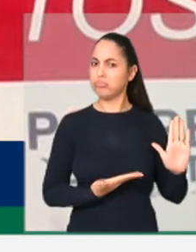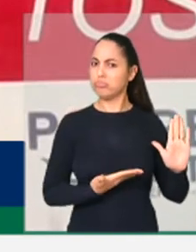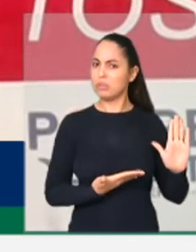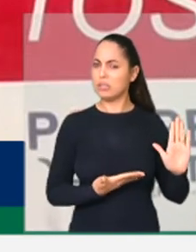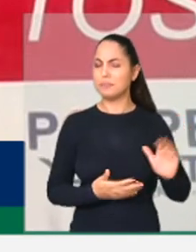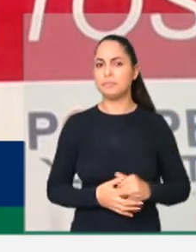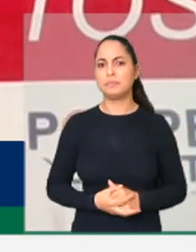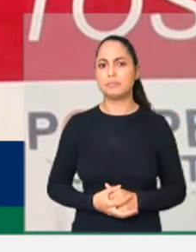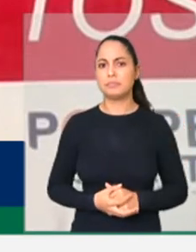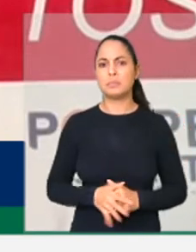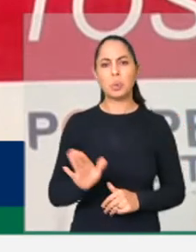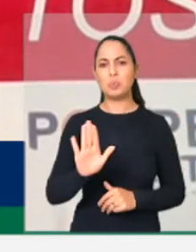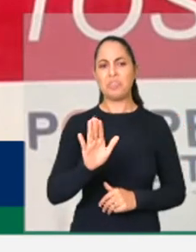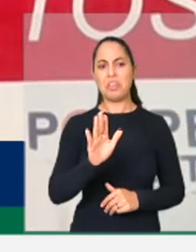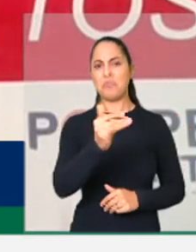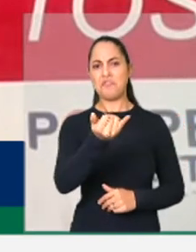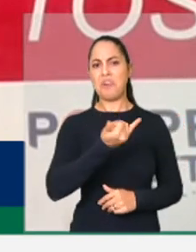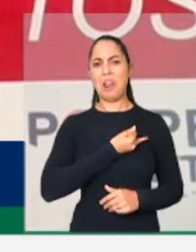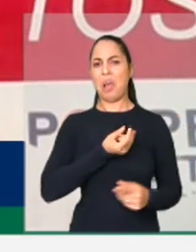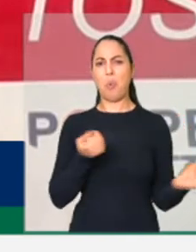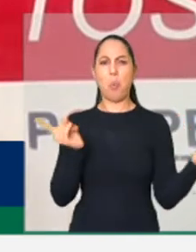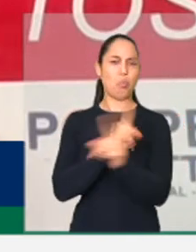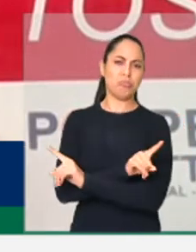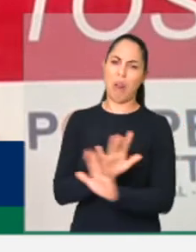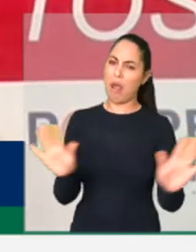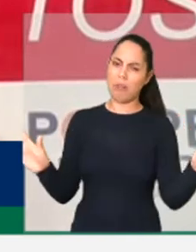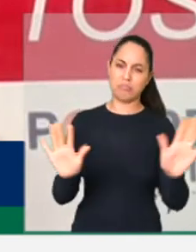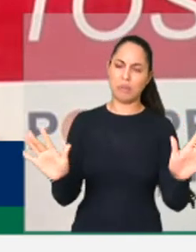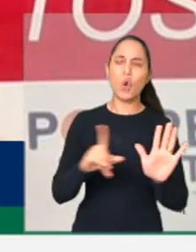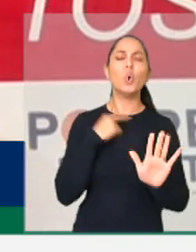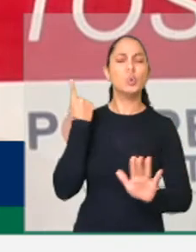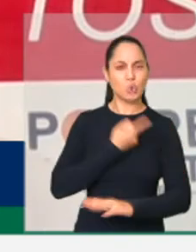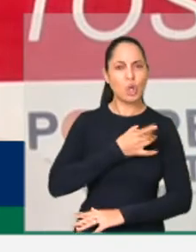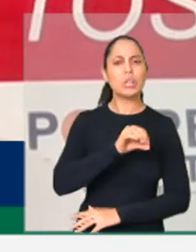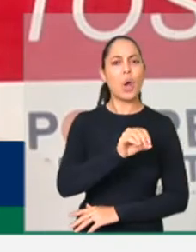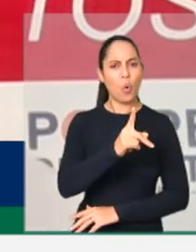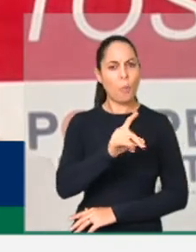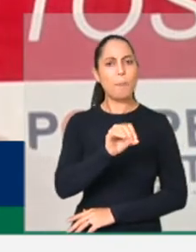RIO. NÓS NÃO VOTAMOS O AUTOR NÓS VOTAMOS O CONTEÚDO E PARA TANTO NÓS EXAMINAMOS O CONTEÚDO. E O CONTEÚDO, NA